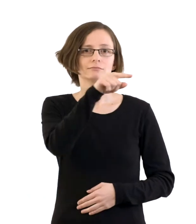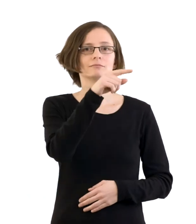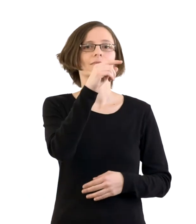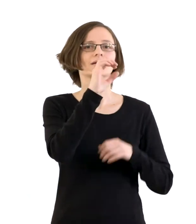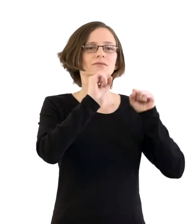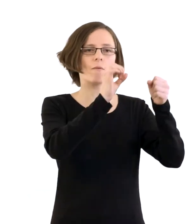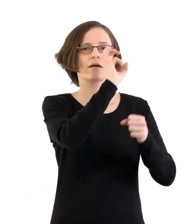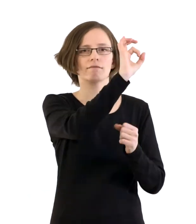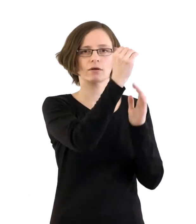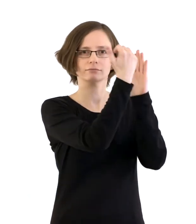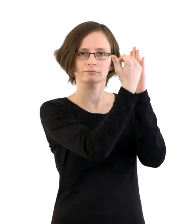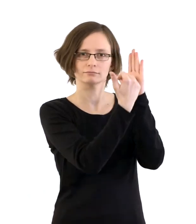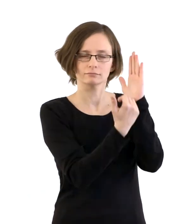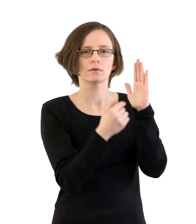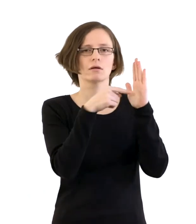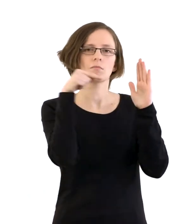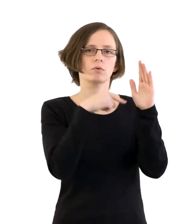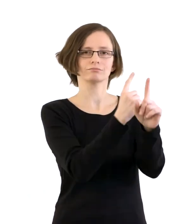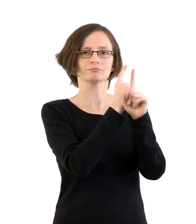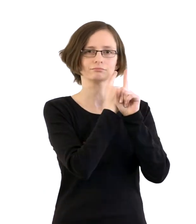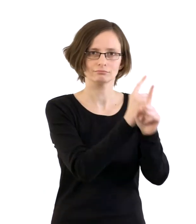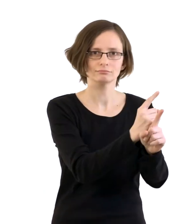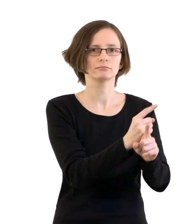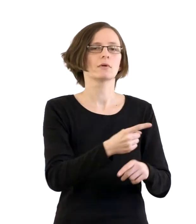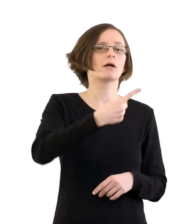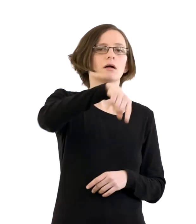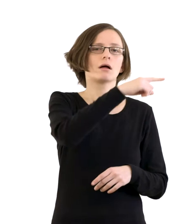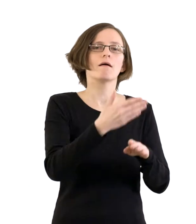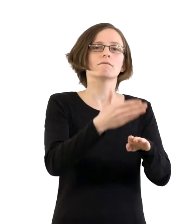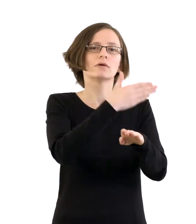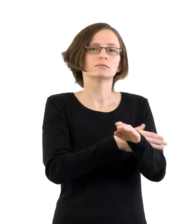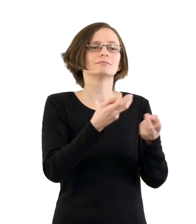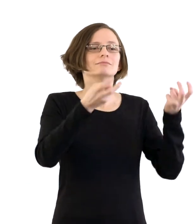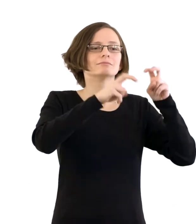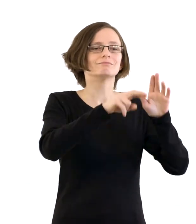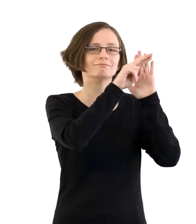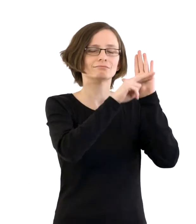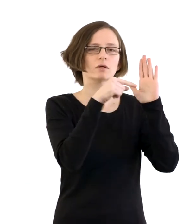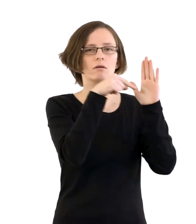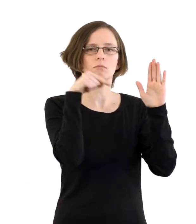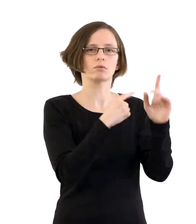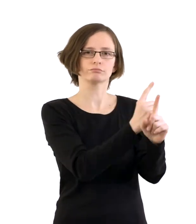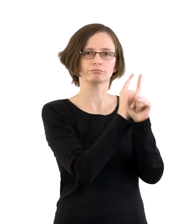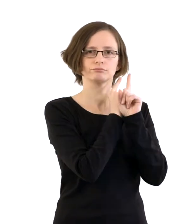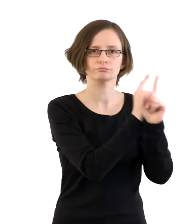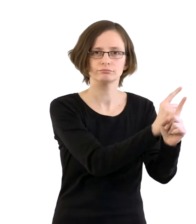Powyższe zasady działania są określane w aktach założycielskich spółek przez ich założycieli.